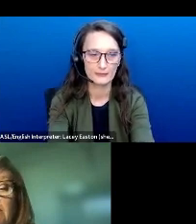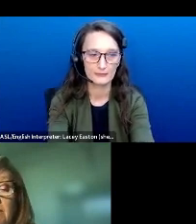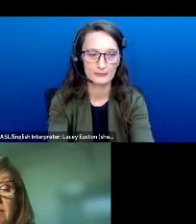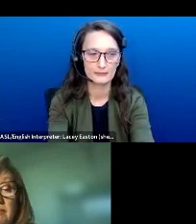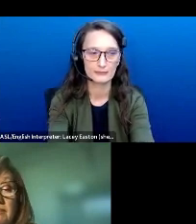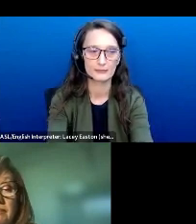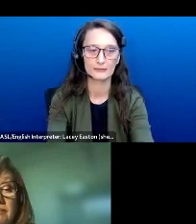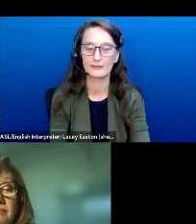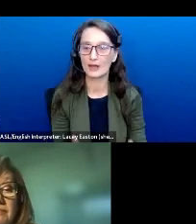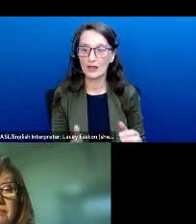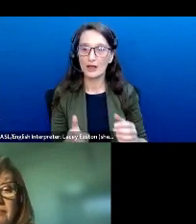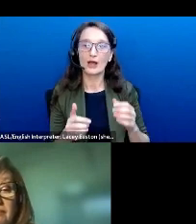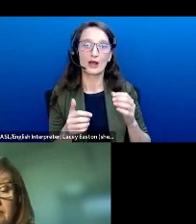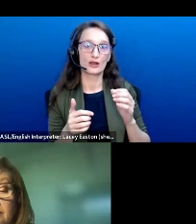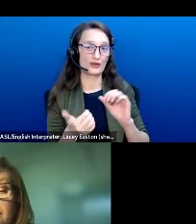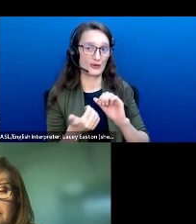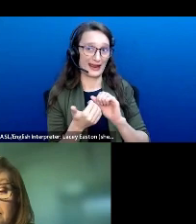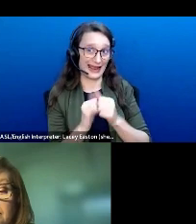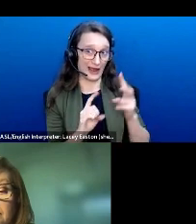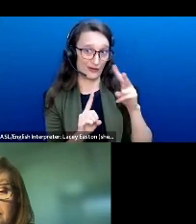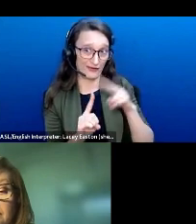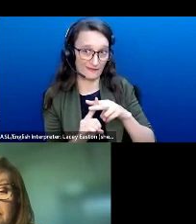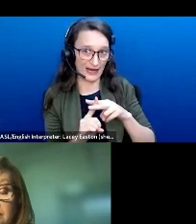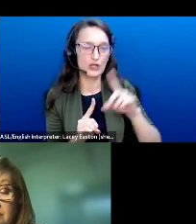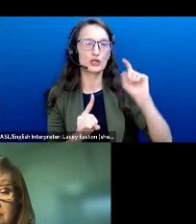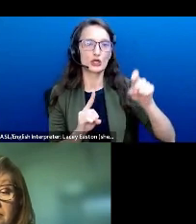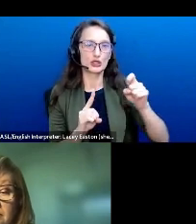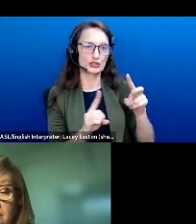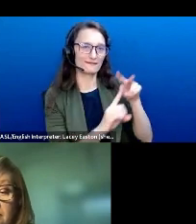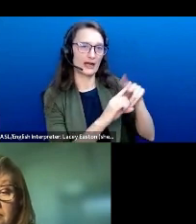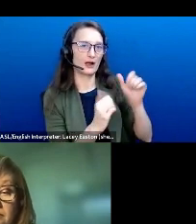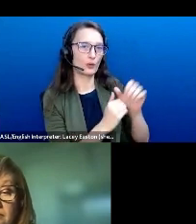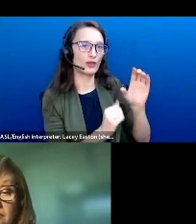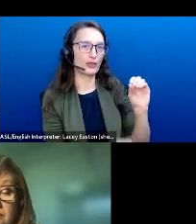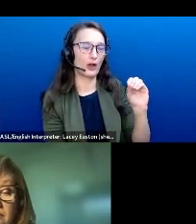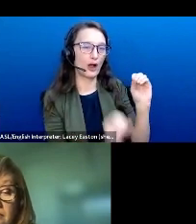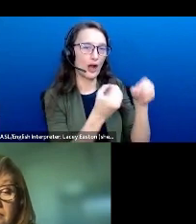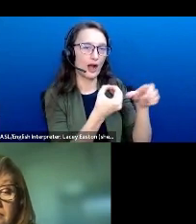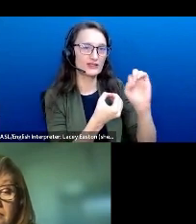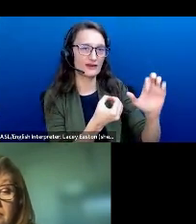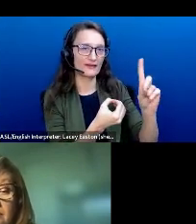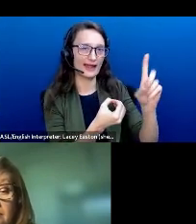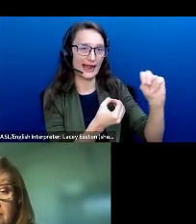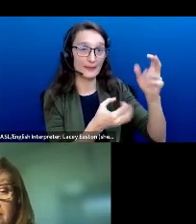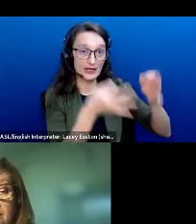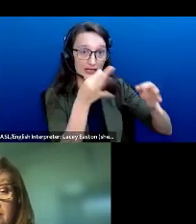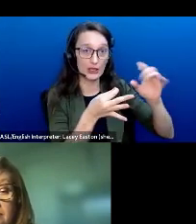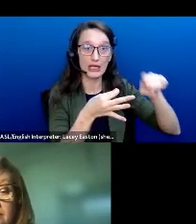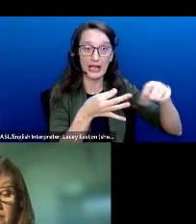debe presentarse en la oficina de audiencias administrativas y debe incluir el nombre del niño,